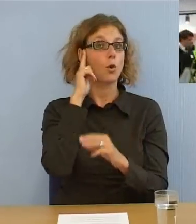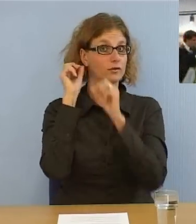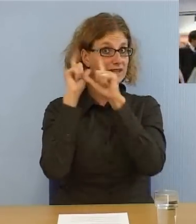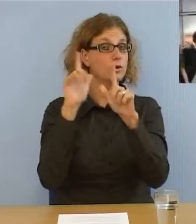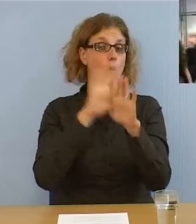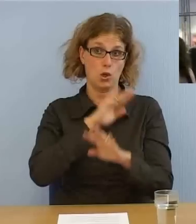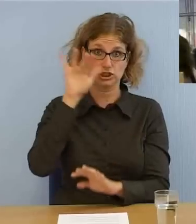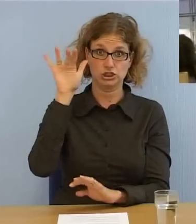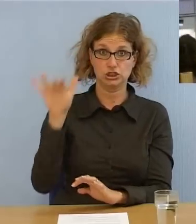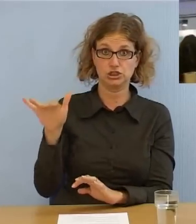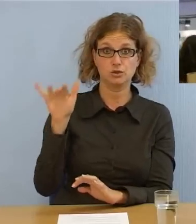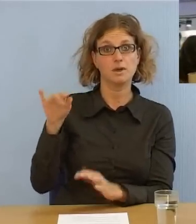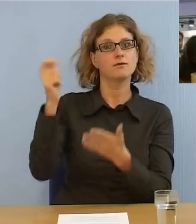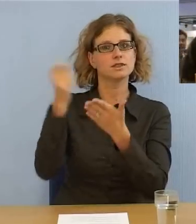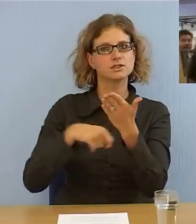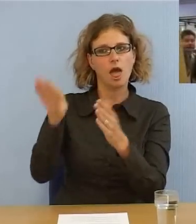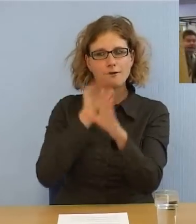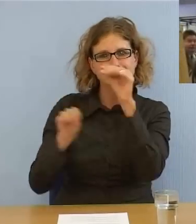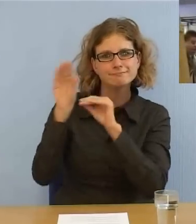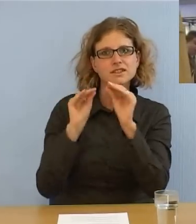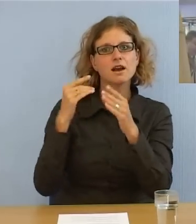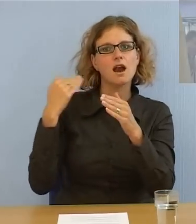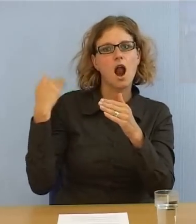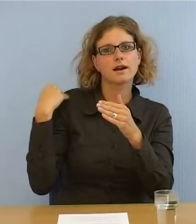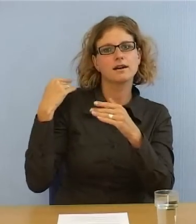DovenTV is daar ook bij aanwezig om verslag te doen...